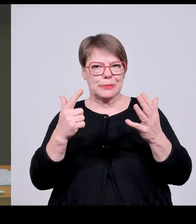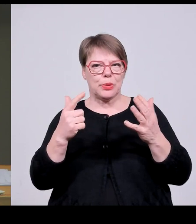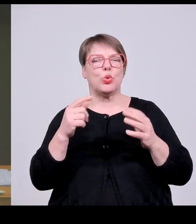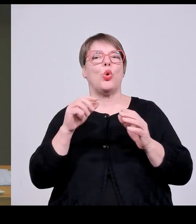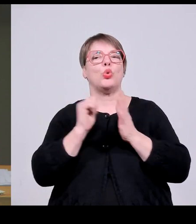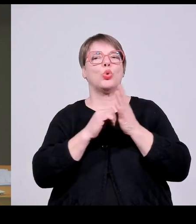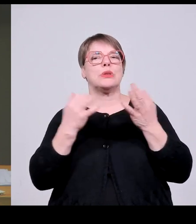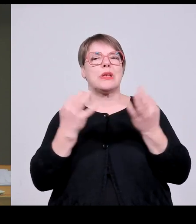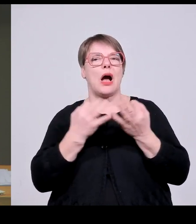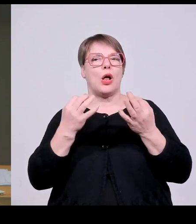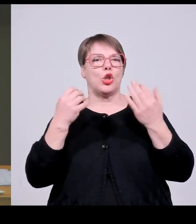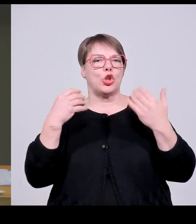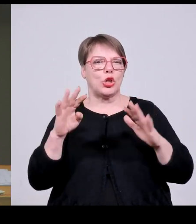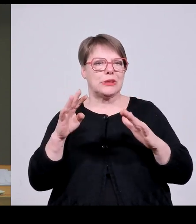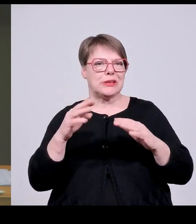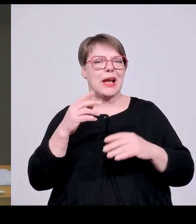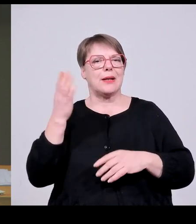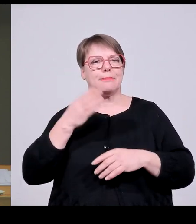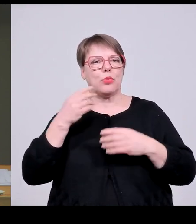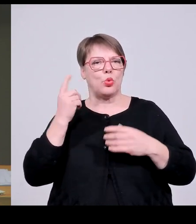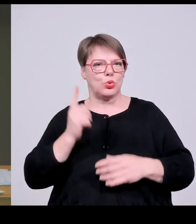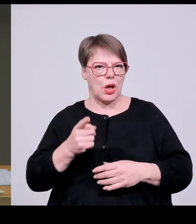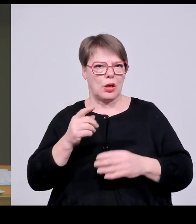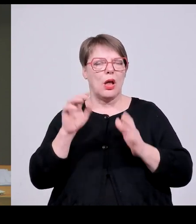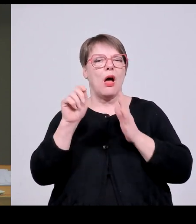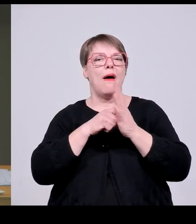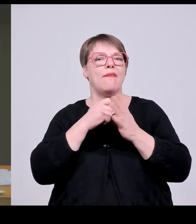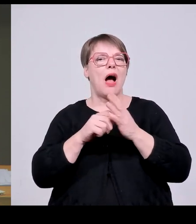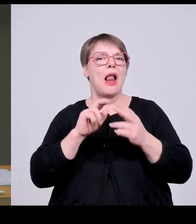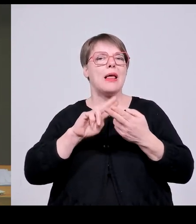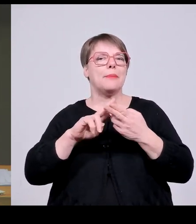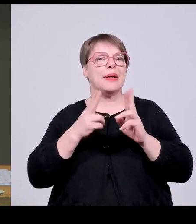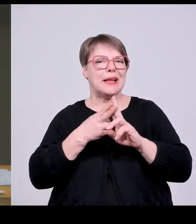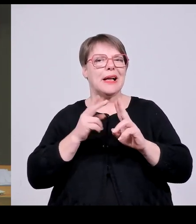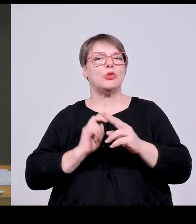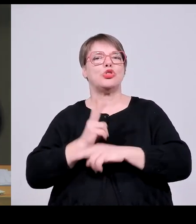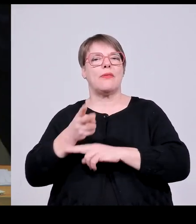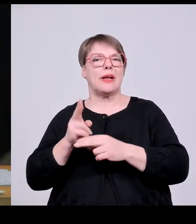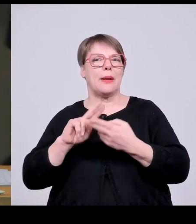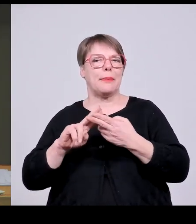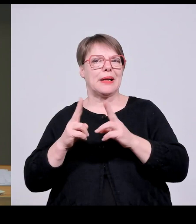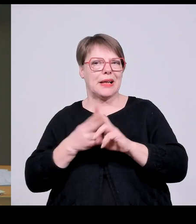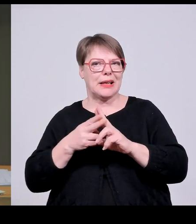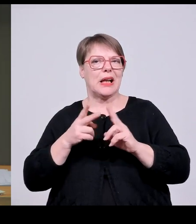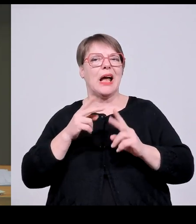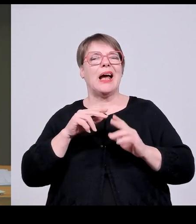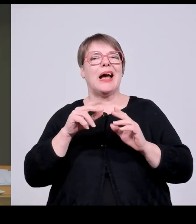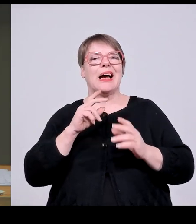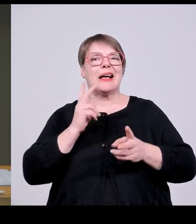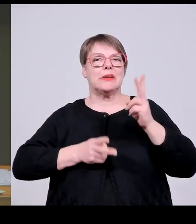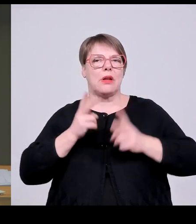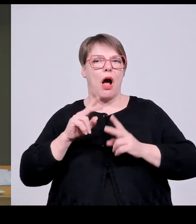Verein Stiftung öffentlichen Rechts. Den Tagesordnungspunkt 0 Drucksachen 19 0 42. Die Wahl einer Person zum Mitglied und einer weiteren